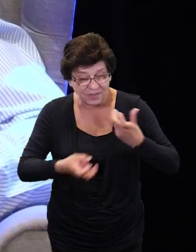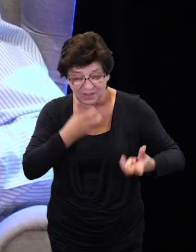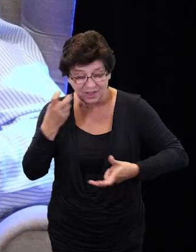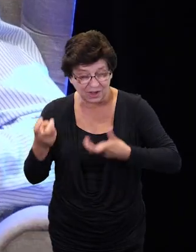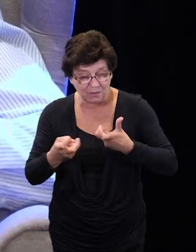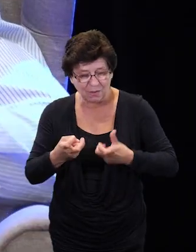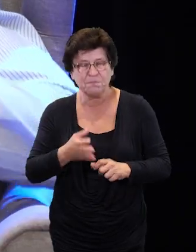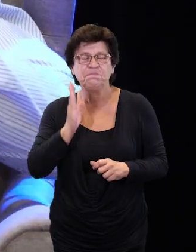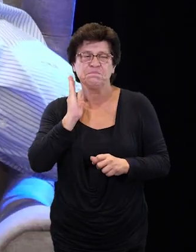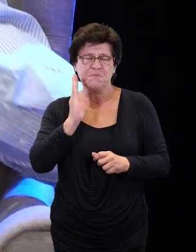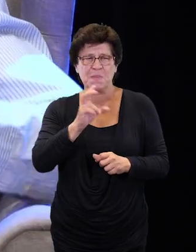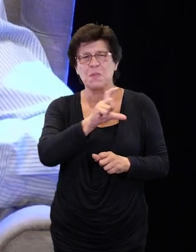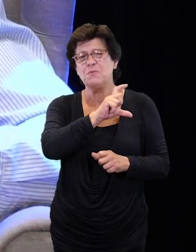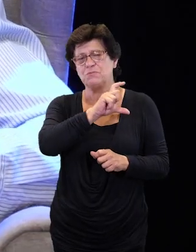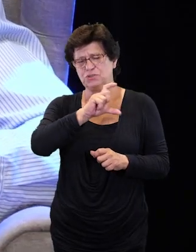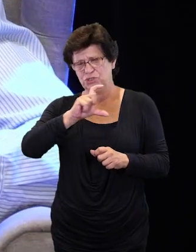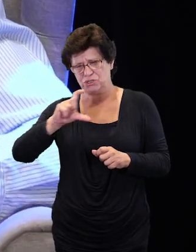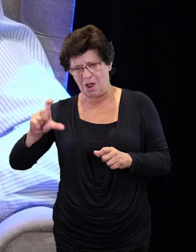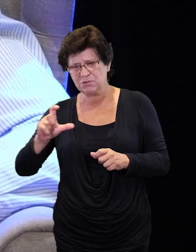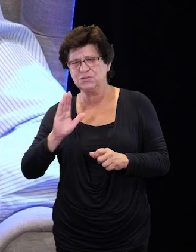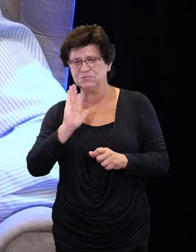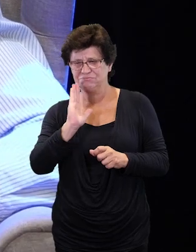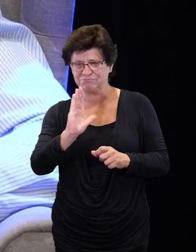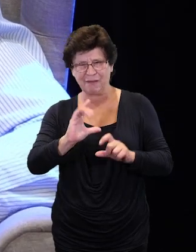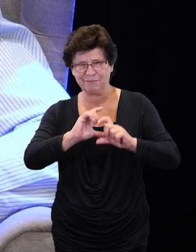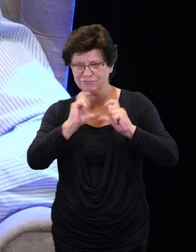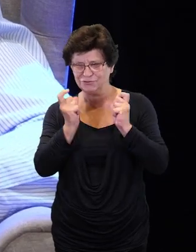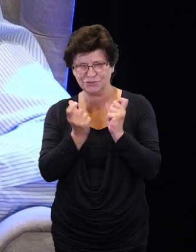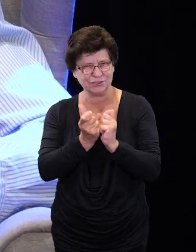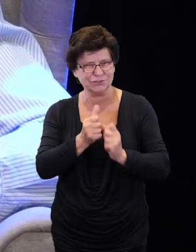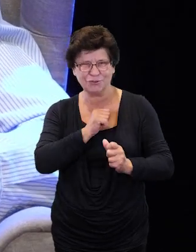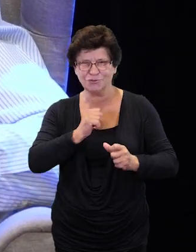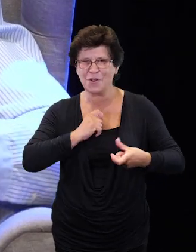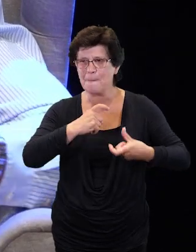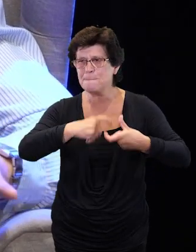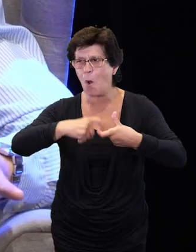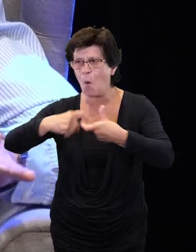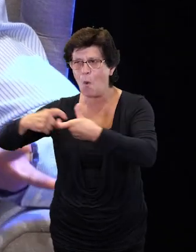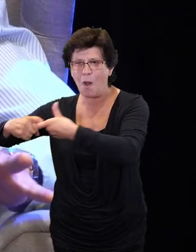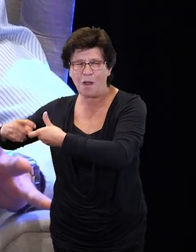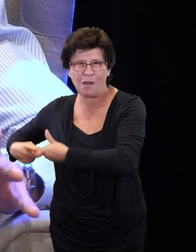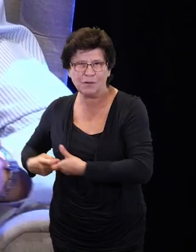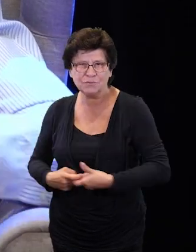kiedy według mnie to wszystko się ładnie połączy i będziemy dysponowali przeogromną wiedzą diagnostyczną,